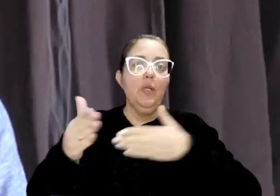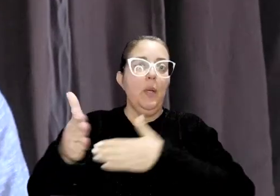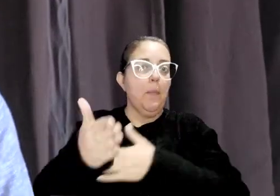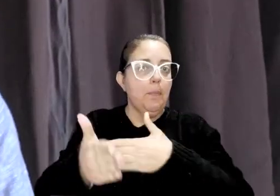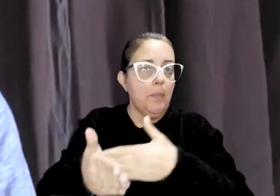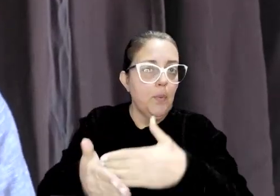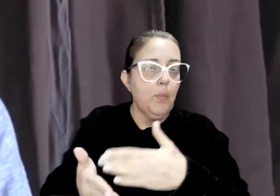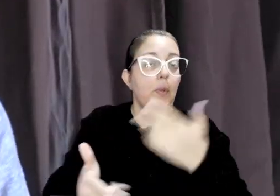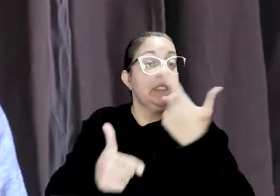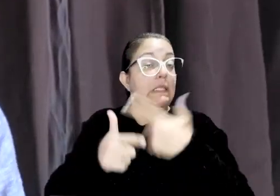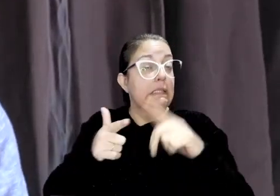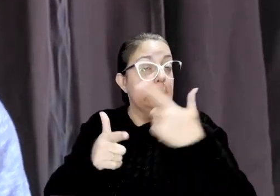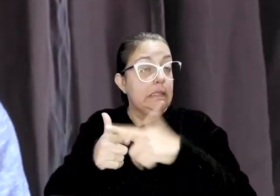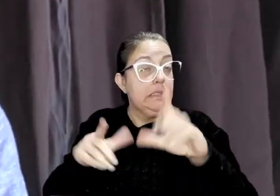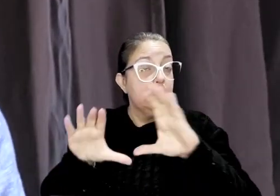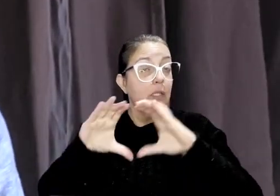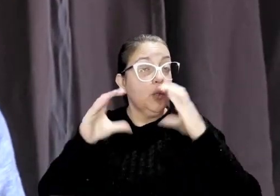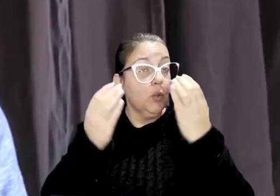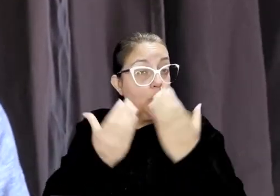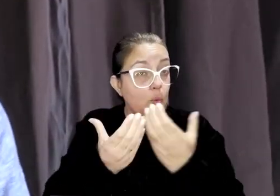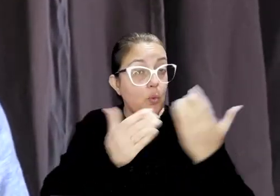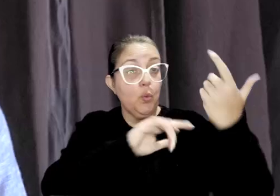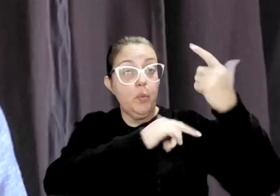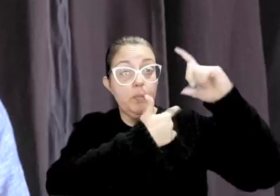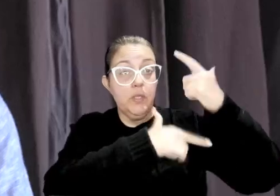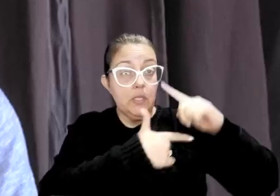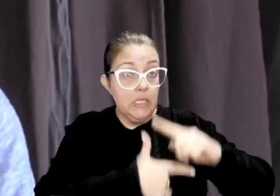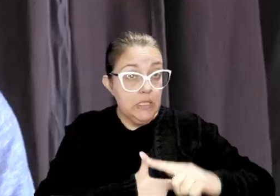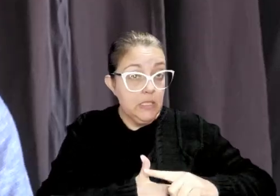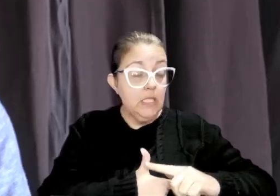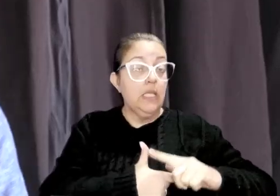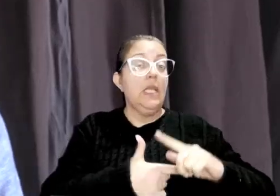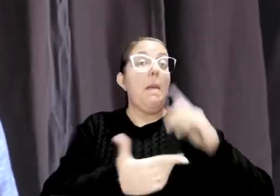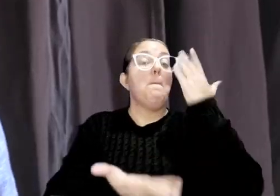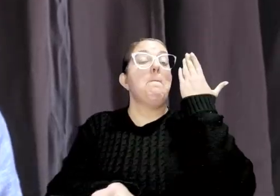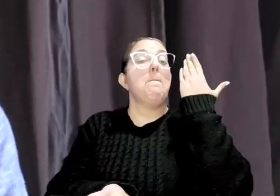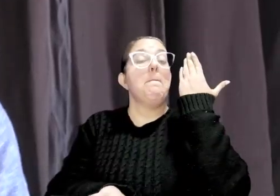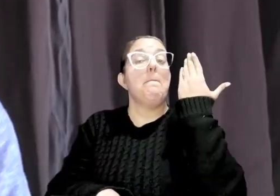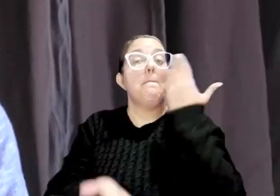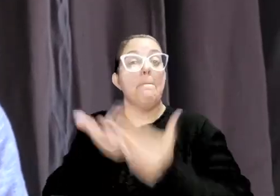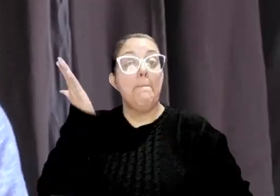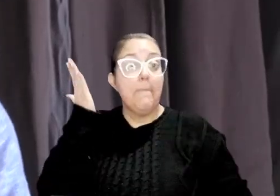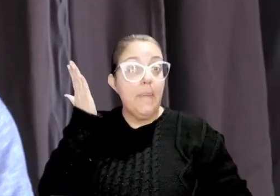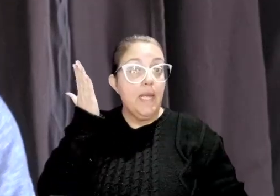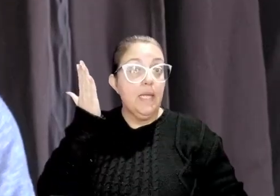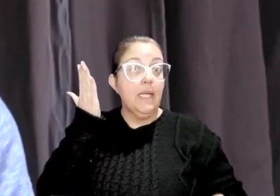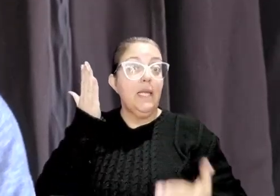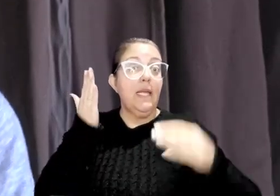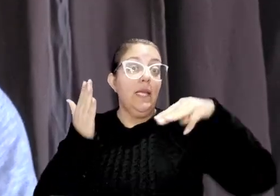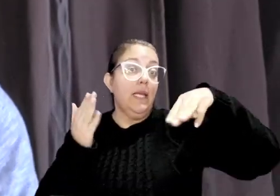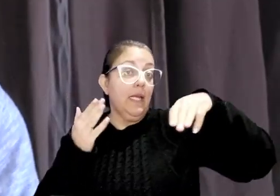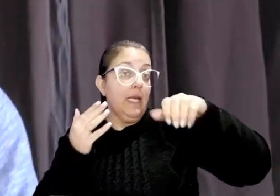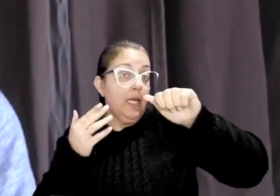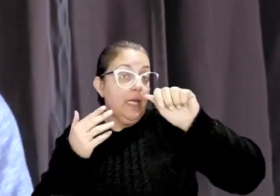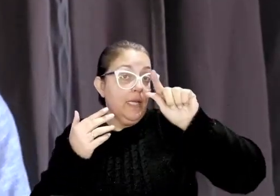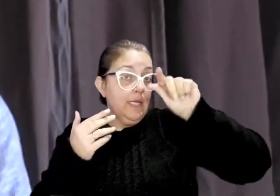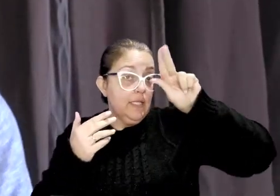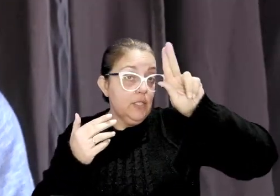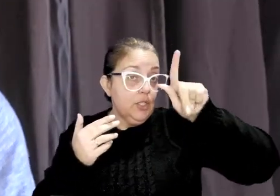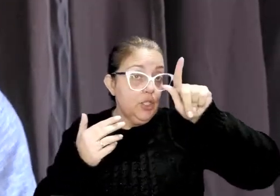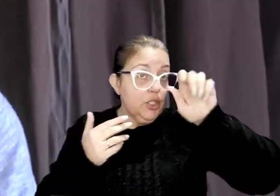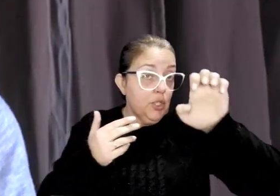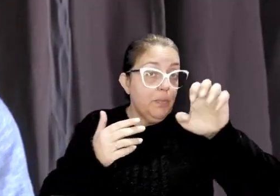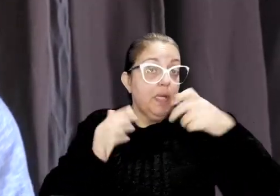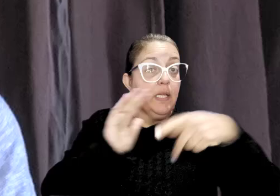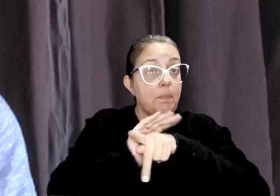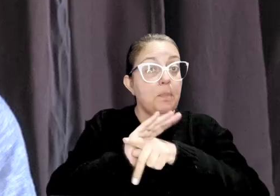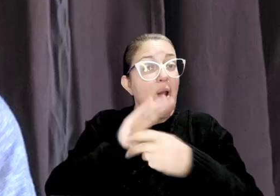costeiras perda de fragmentos de mang que afeta a produtividade e biológica daquele ecossistema